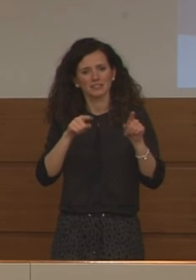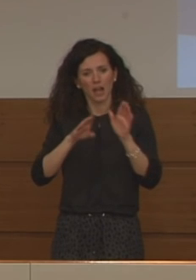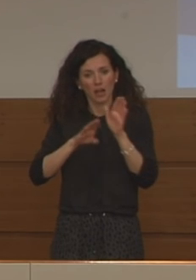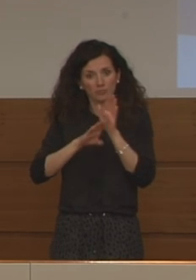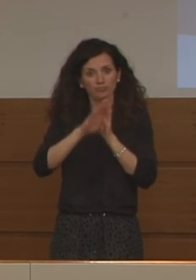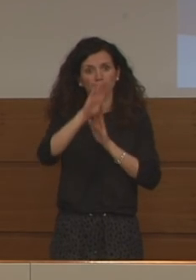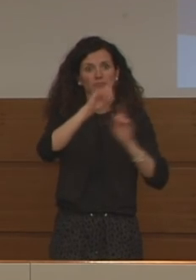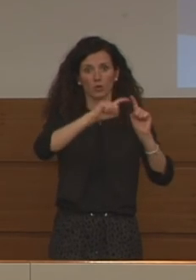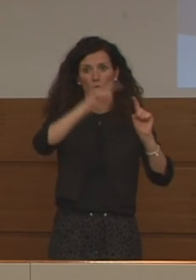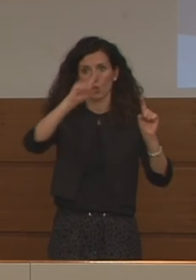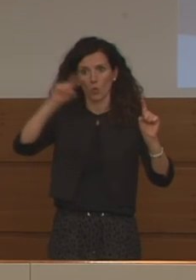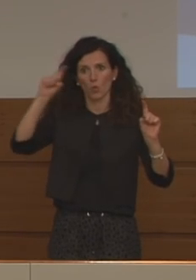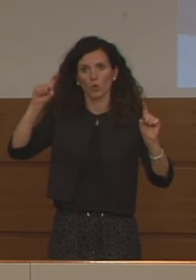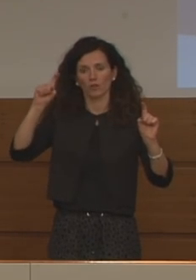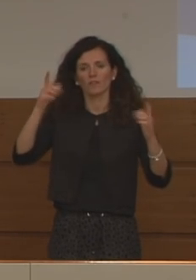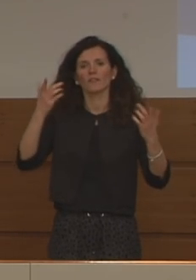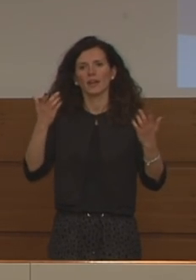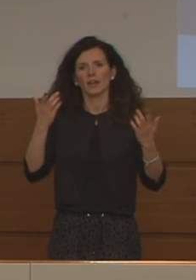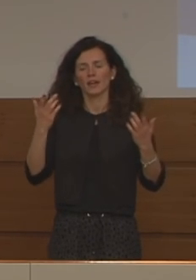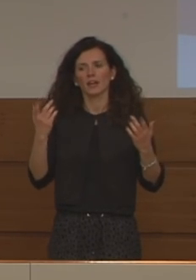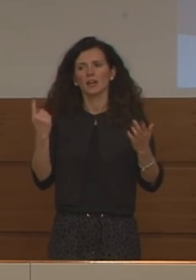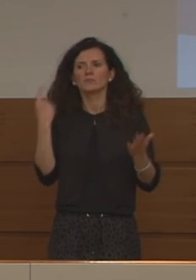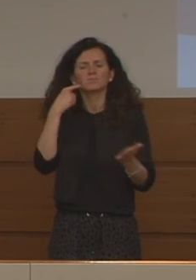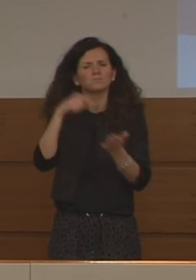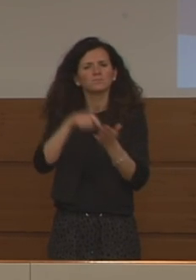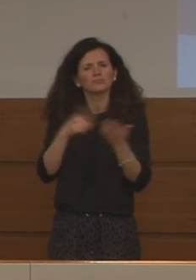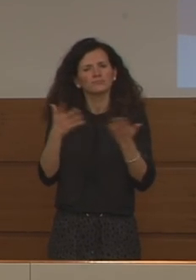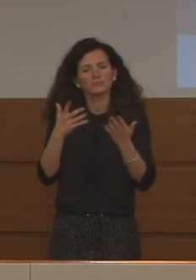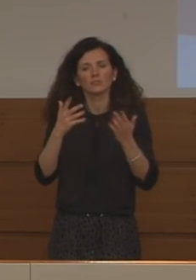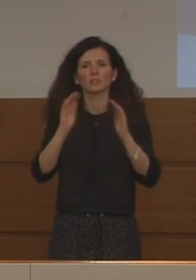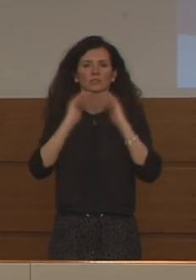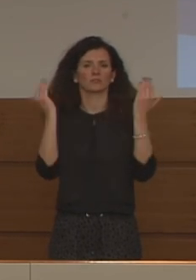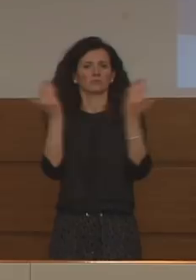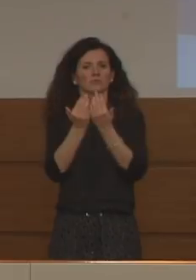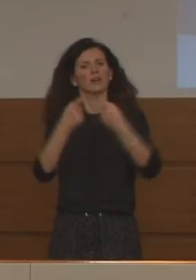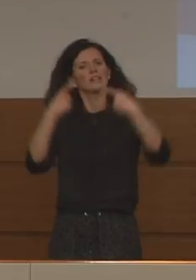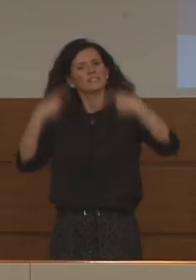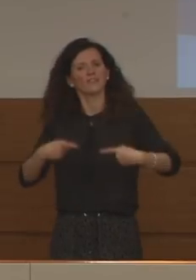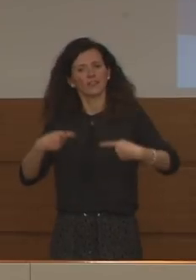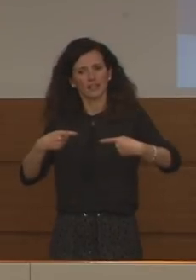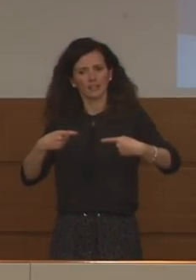quello che diciamo sulla globalità di questa sfida, per cui alla fine potremmo